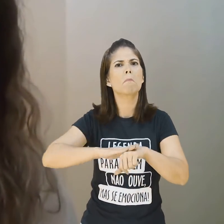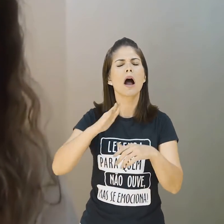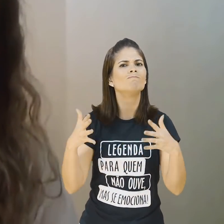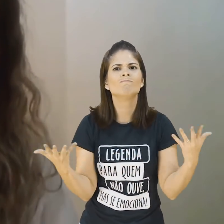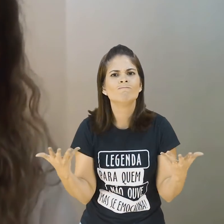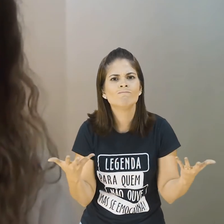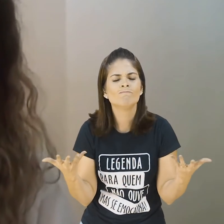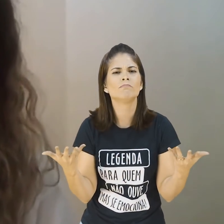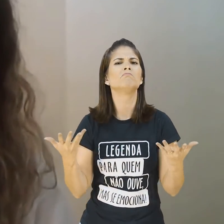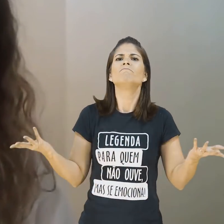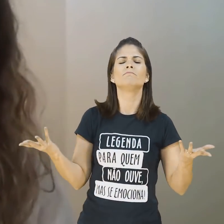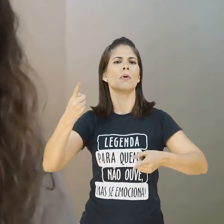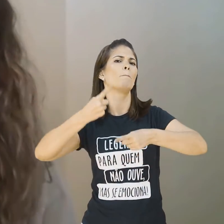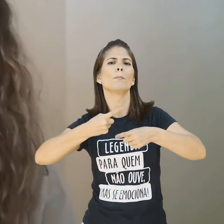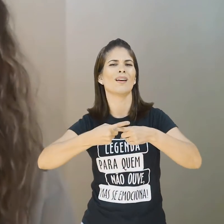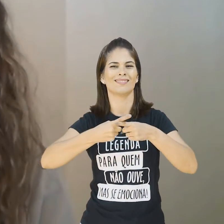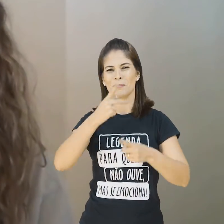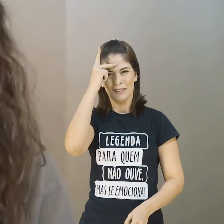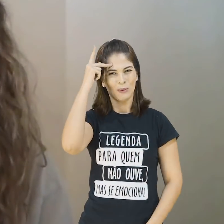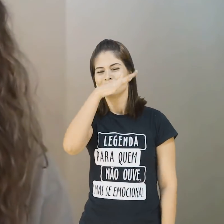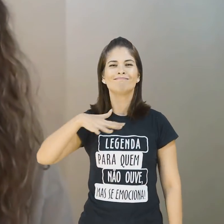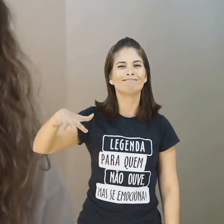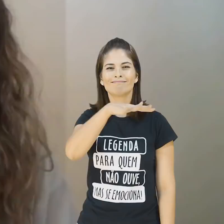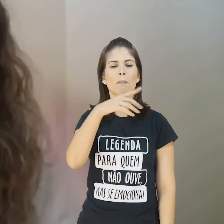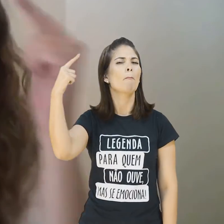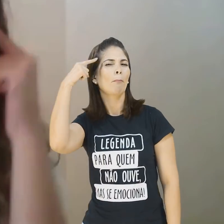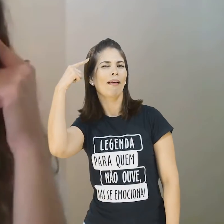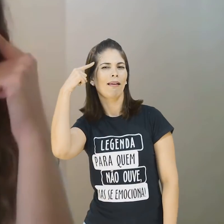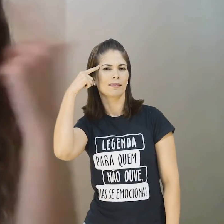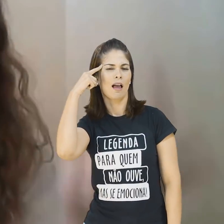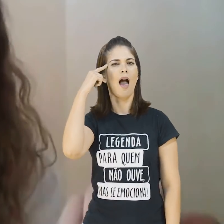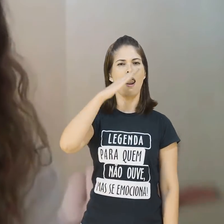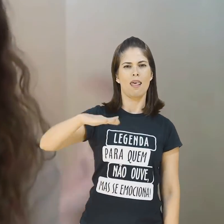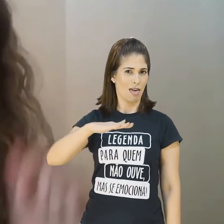Nunca teve mais. Porque as pessoas pensam: